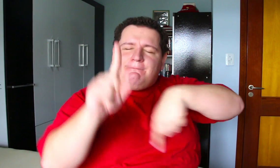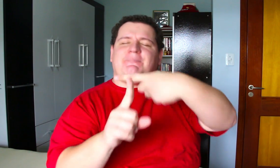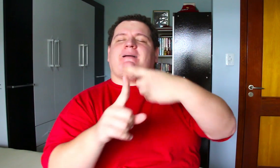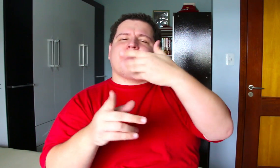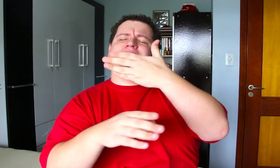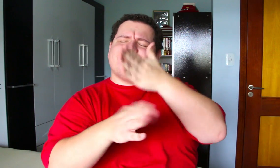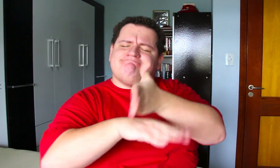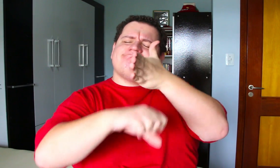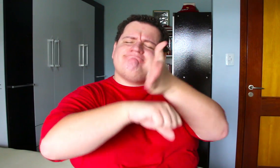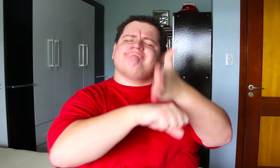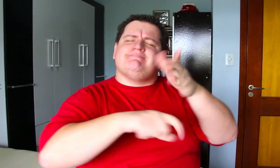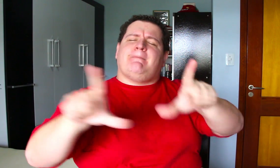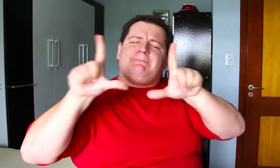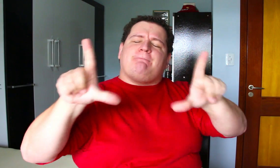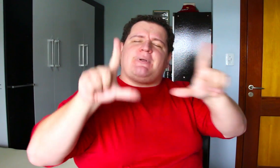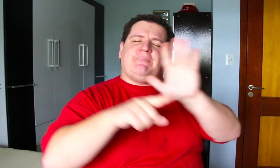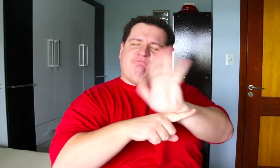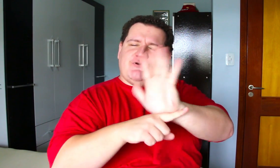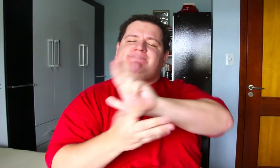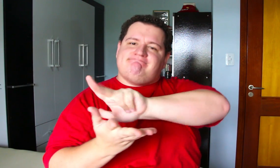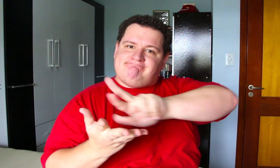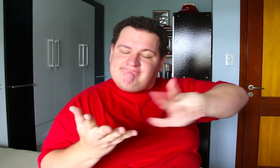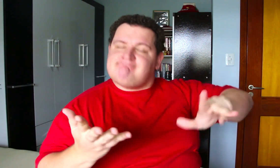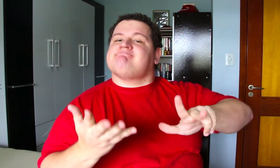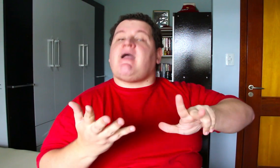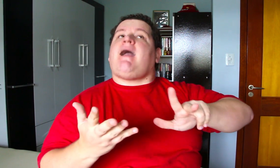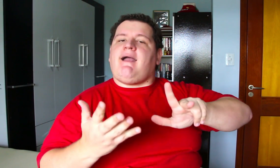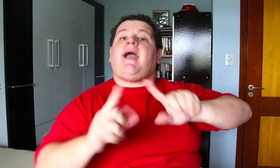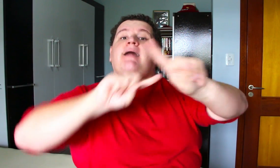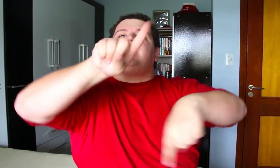depois foi aparecendo em outros filmes.